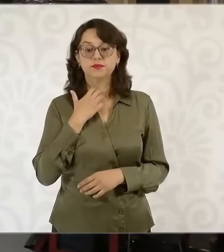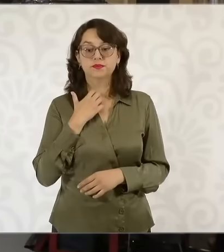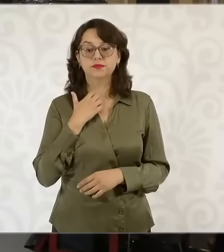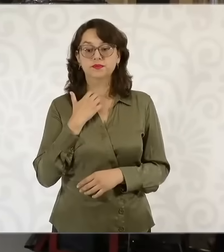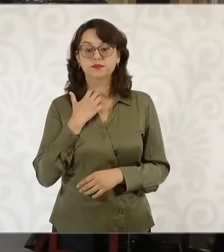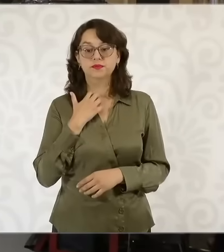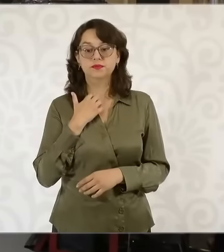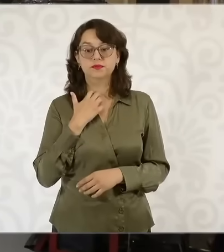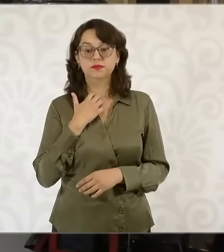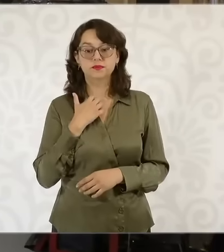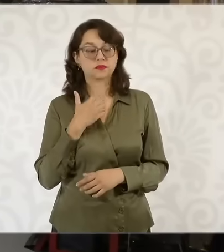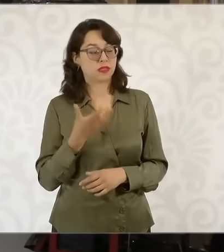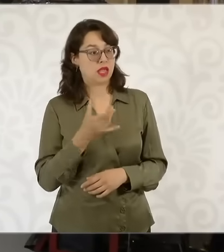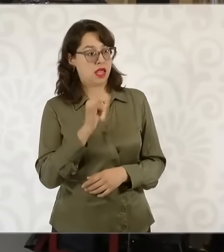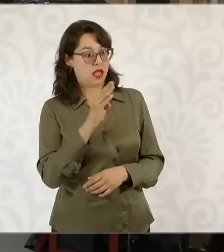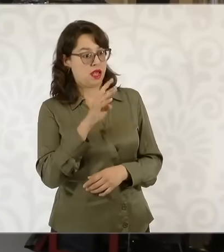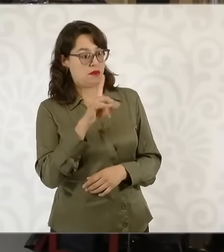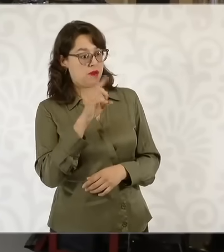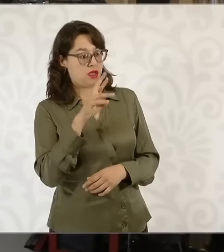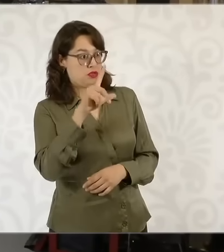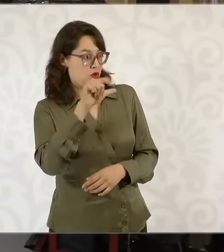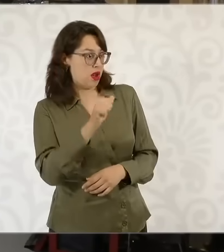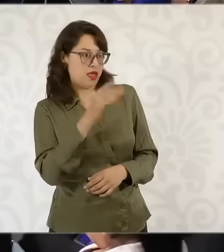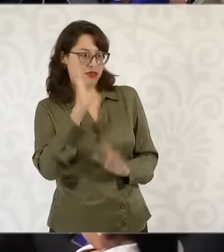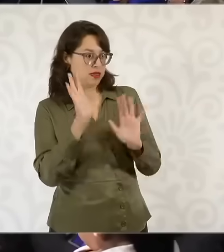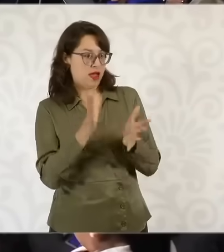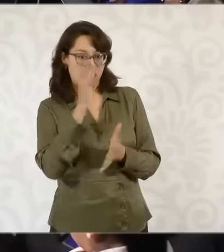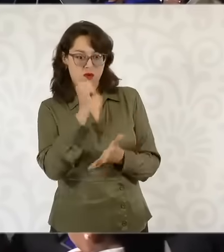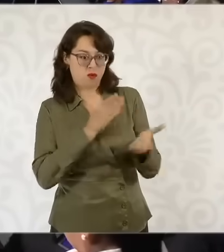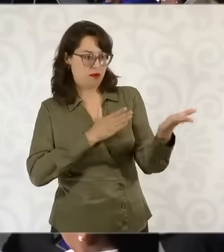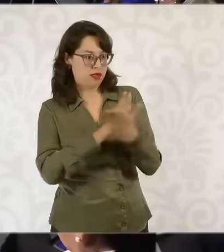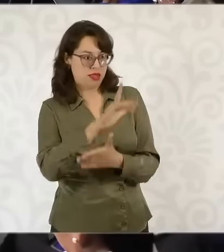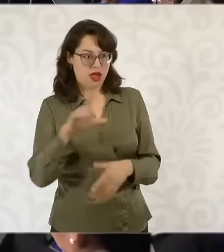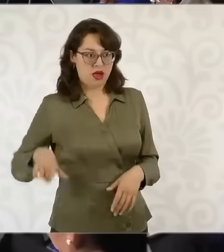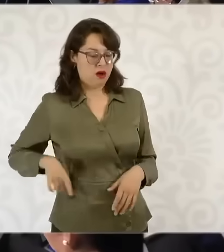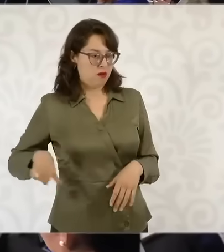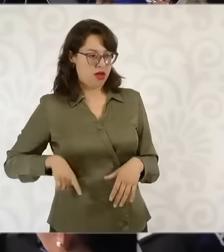Ibedrola ya no tuvo la oportunidad de influir aquí en en el gobierno como lo hace en España,